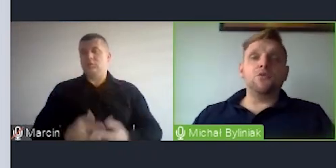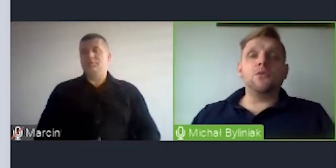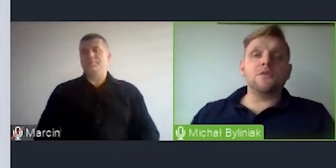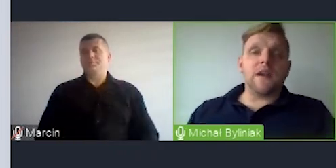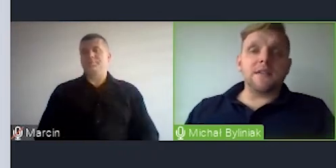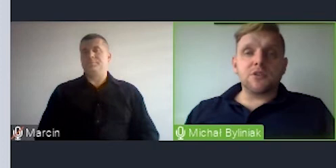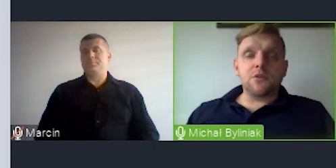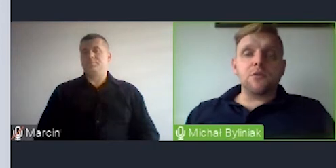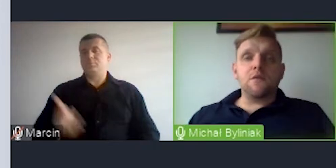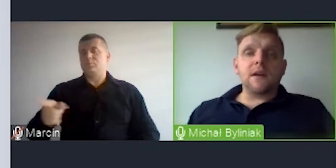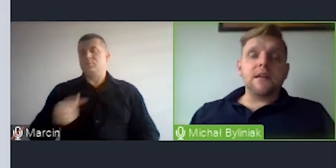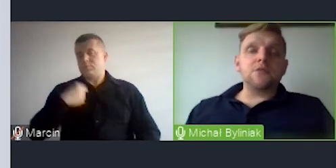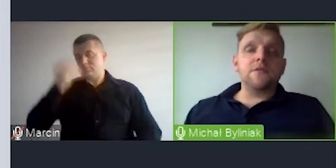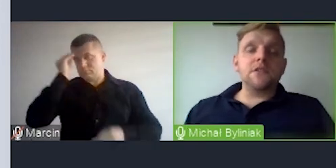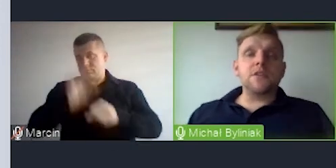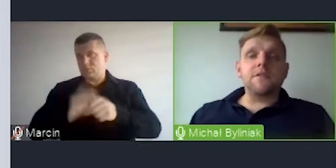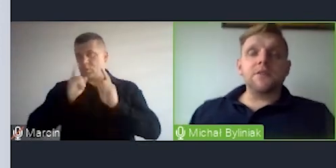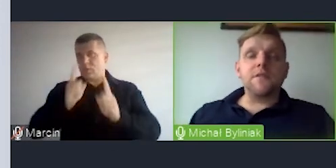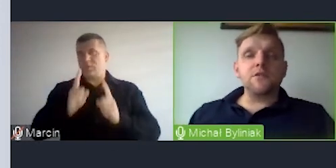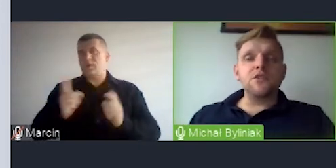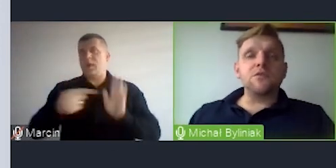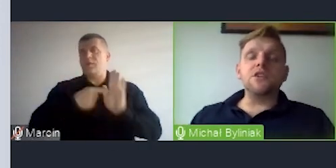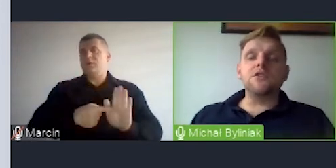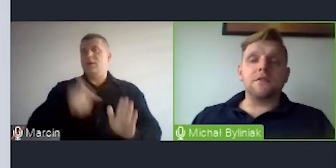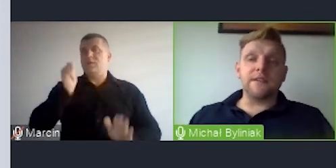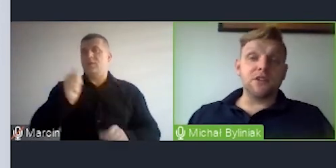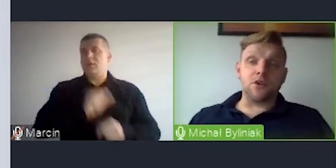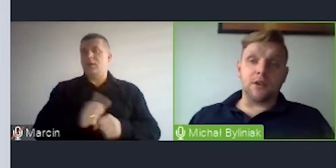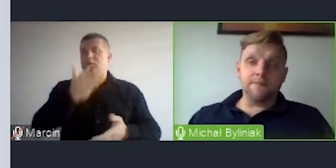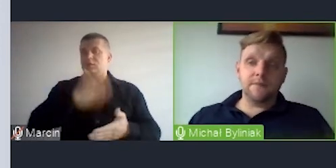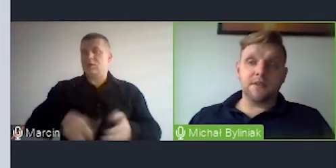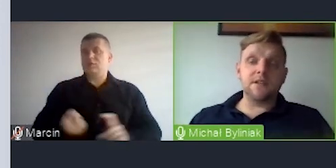I tu zwracam szczególną uwagę na to, że wytyczne kwalifikowalności są częściowo zawieszone